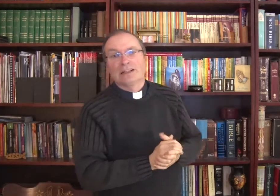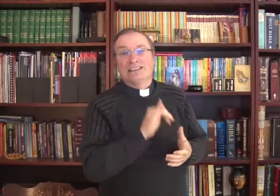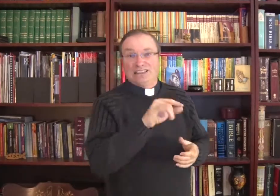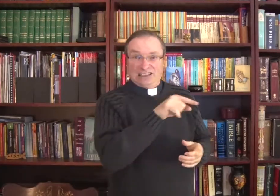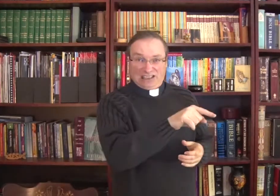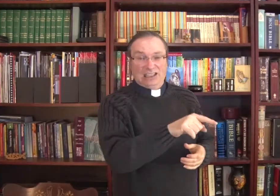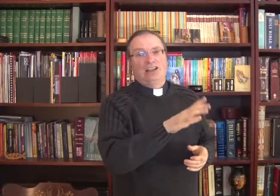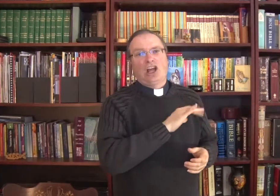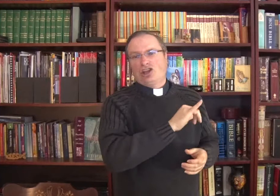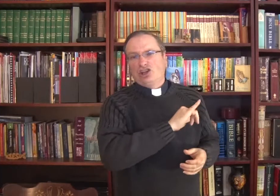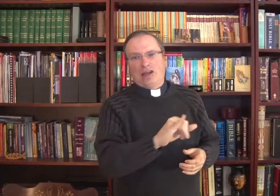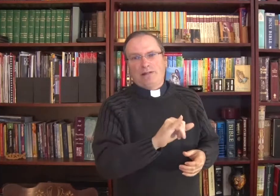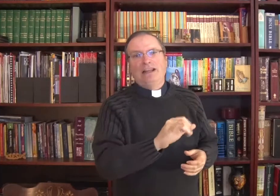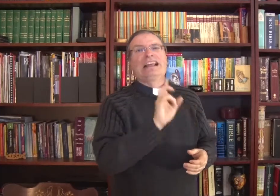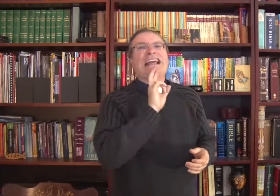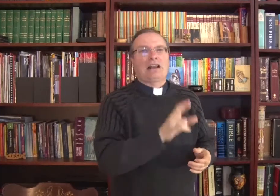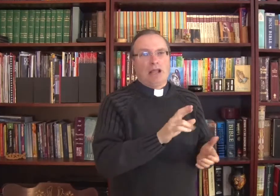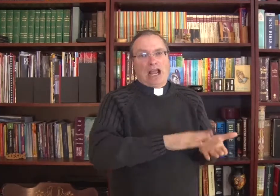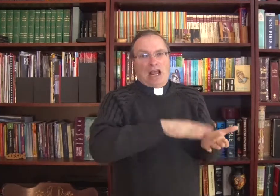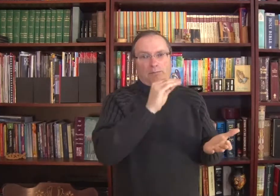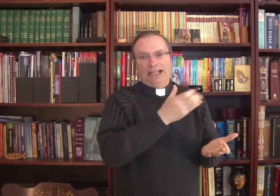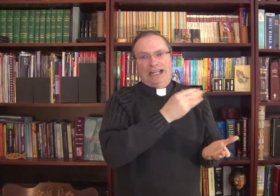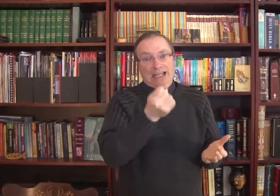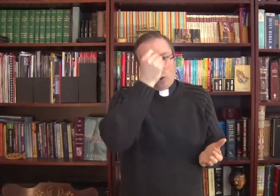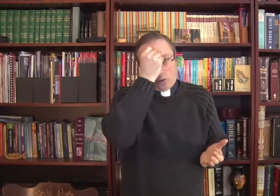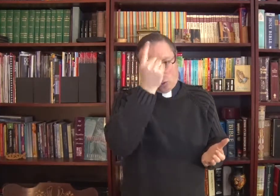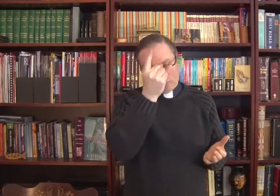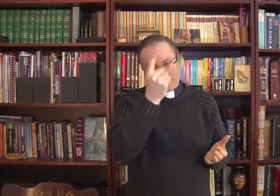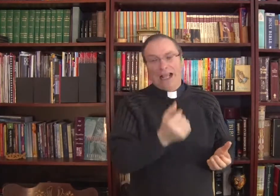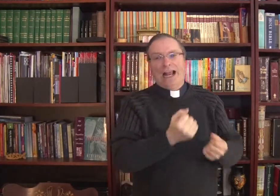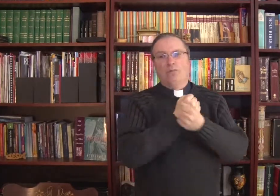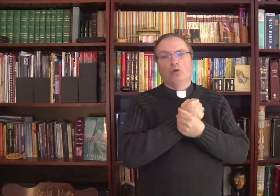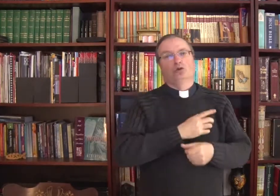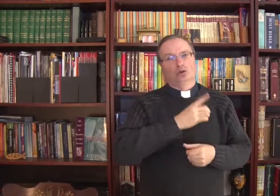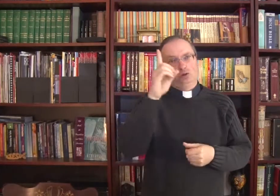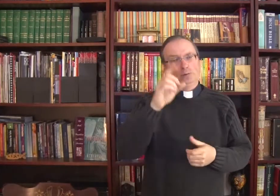C’est qu’il n’a jamais réellement appris et compris l’amour de Dieu.